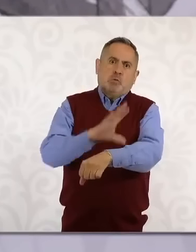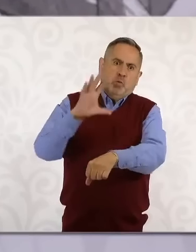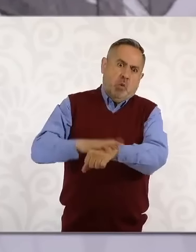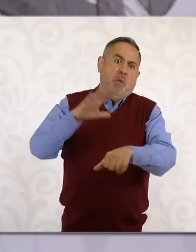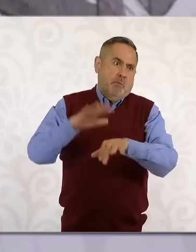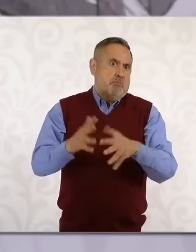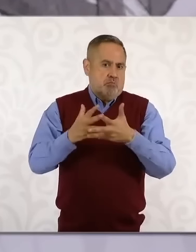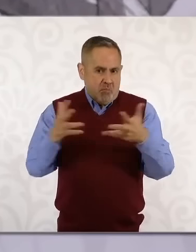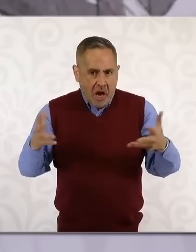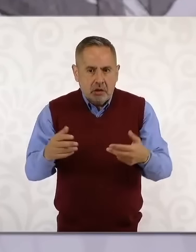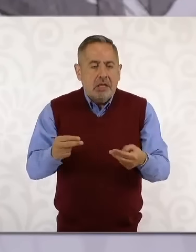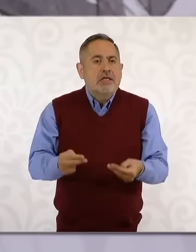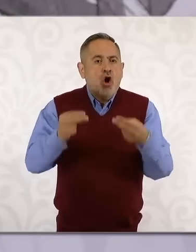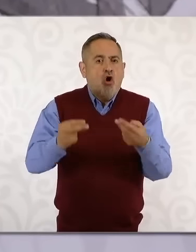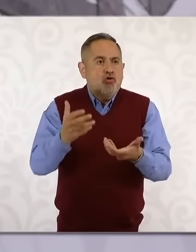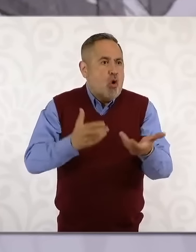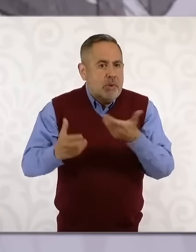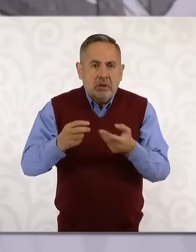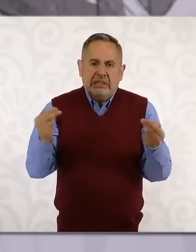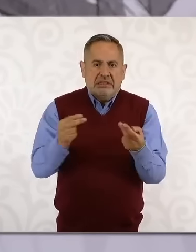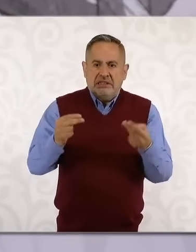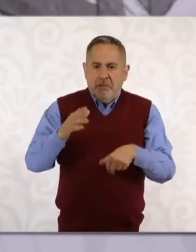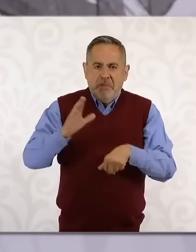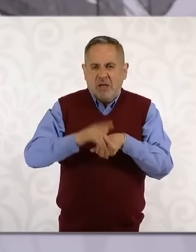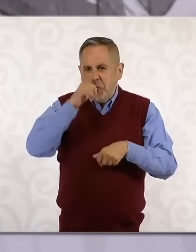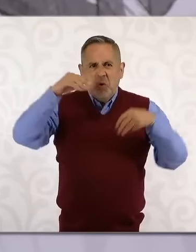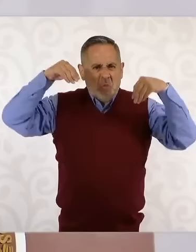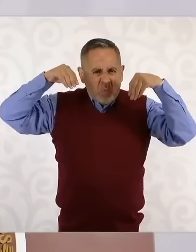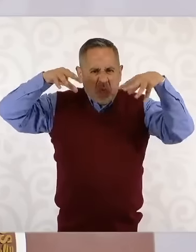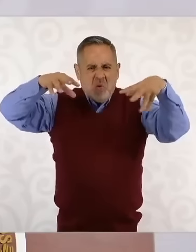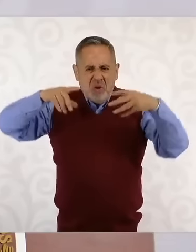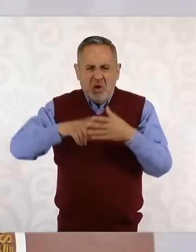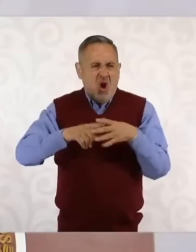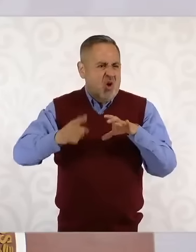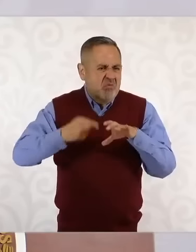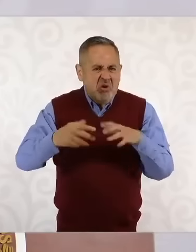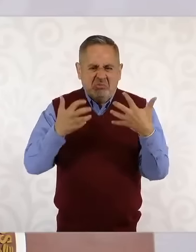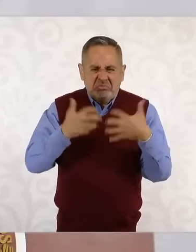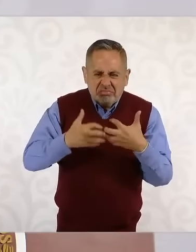pues usa energía para iluminar, para mover motores, para todo lo que se requiere.